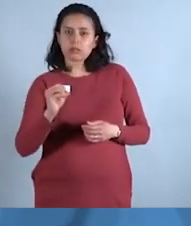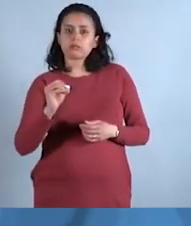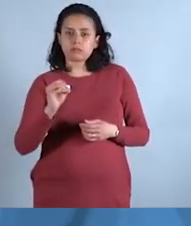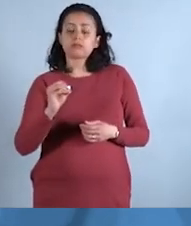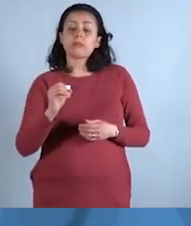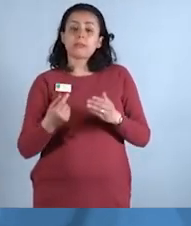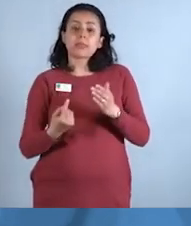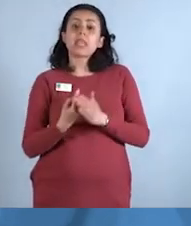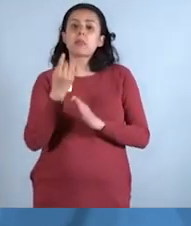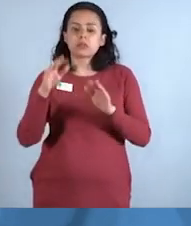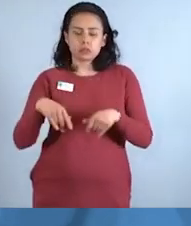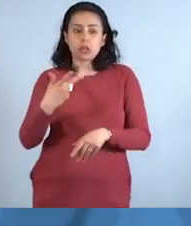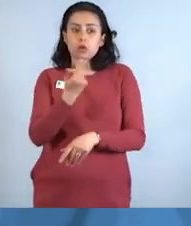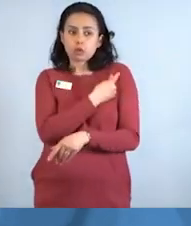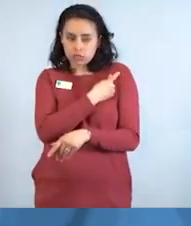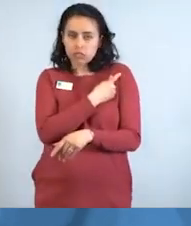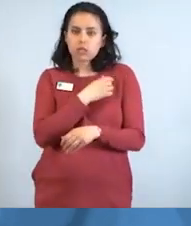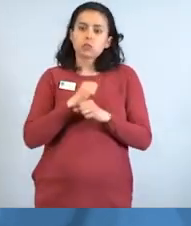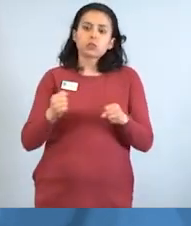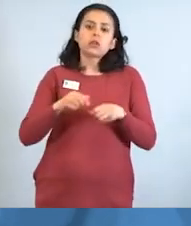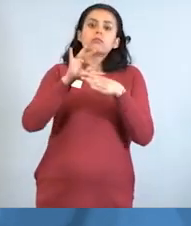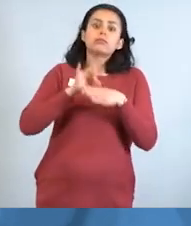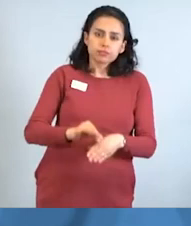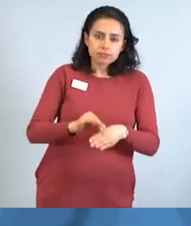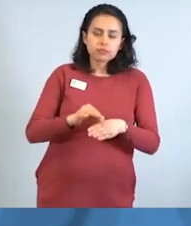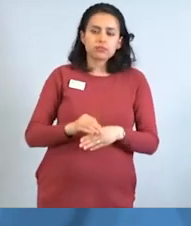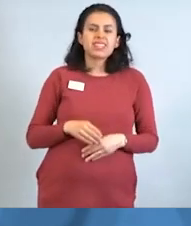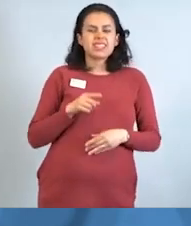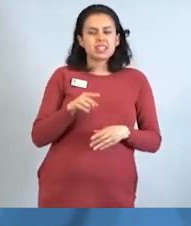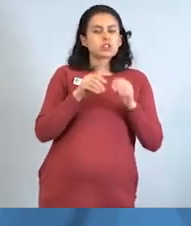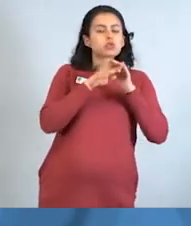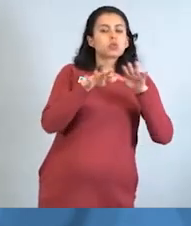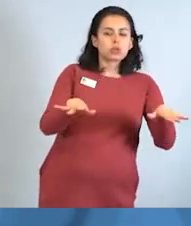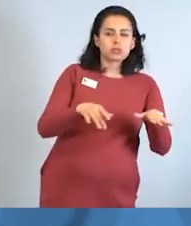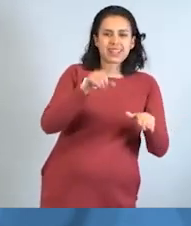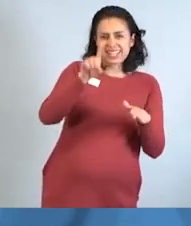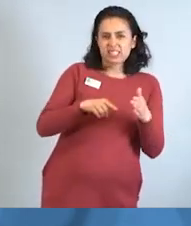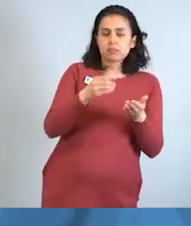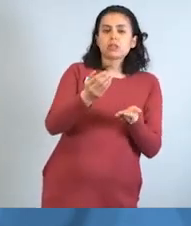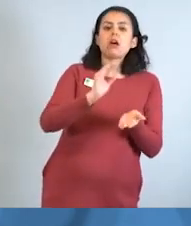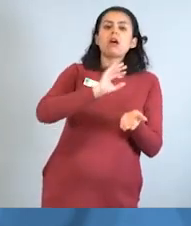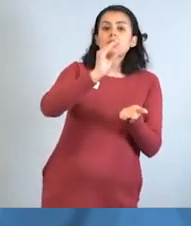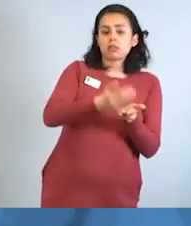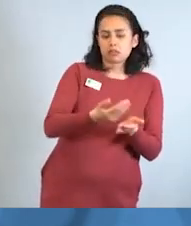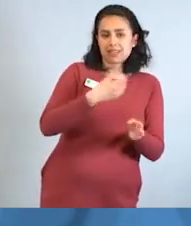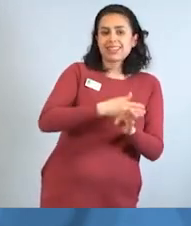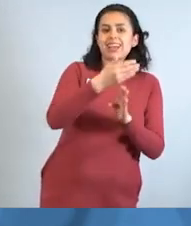Valtaosa näistä on tullut ensimmäisen annoksen jälkeen, mikä on selvää, koska kuten Mia äsken näytti,